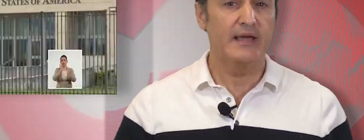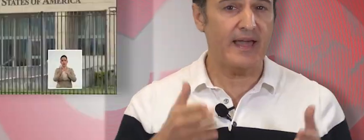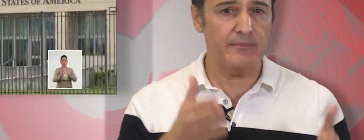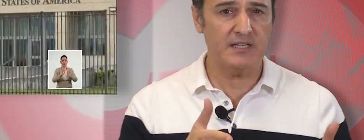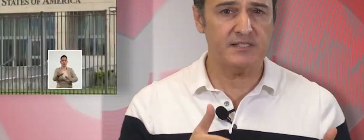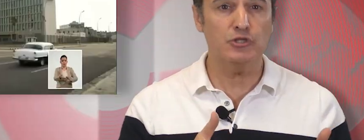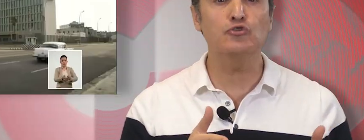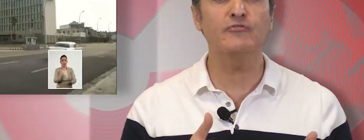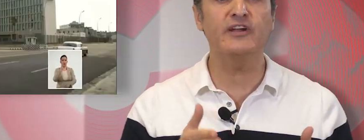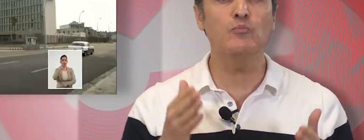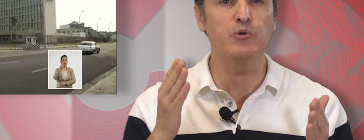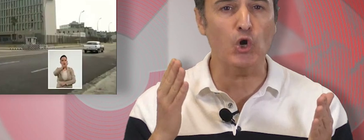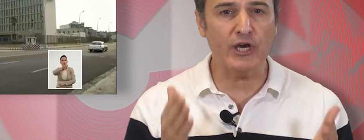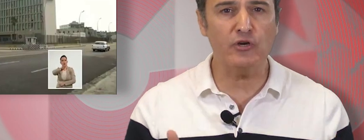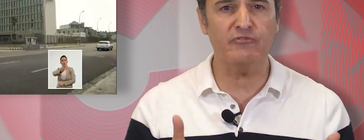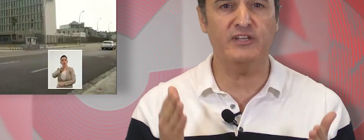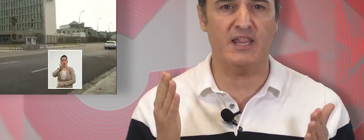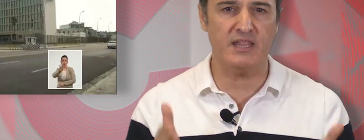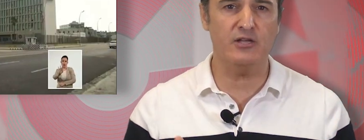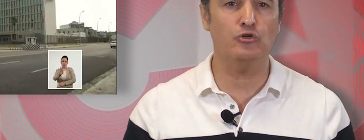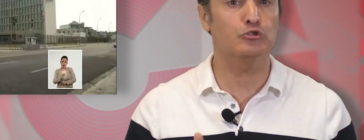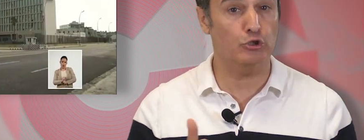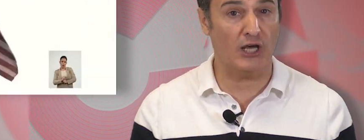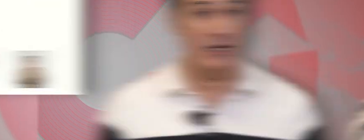qui, de plus, subit un blocus financier total.